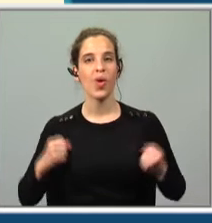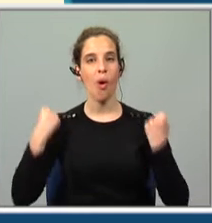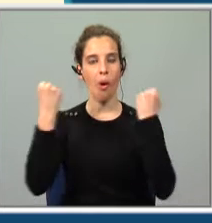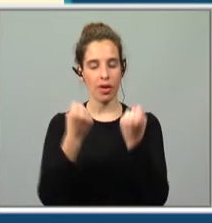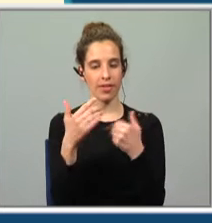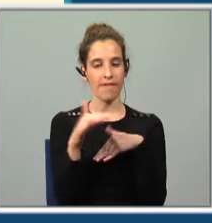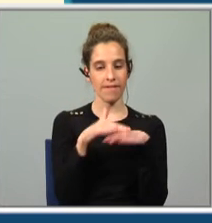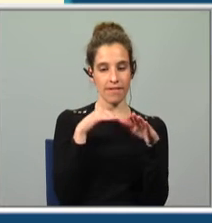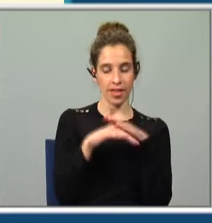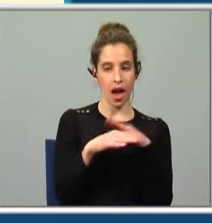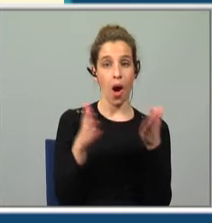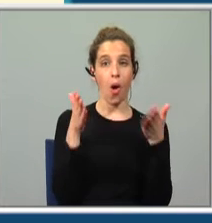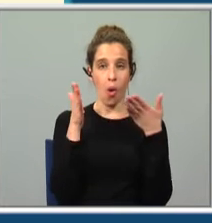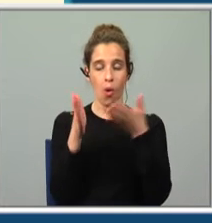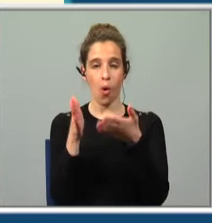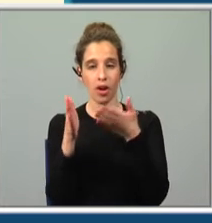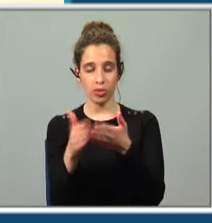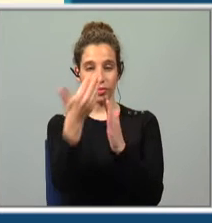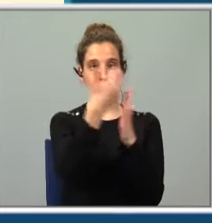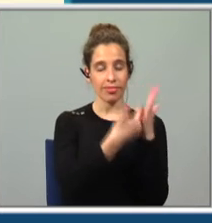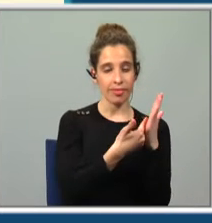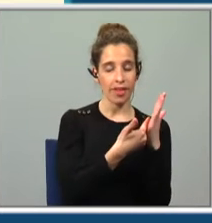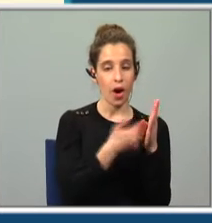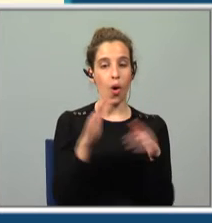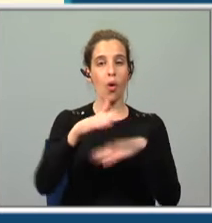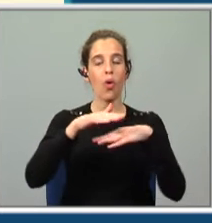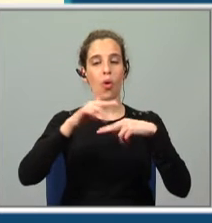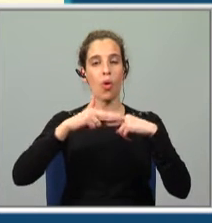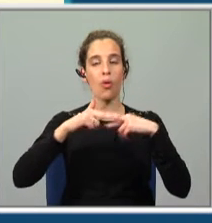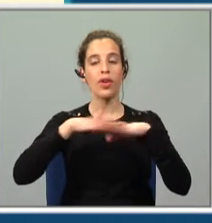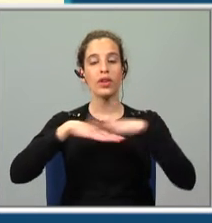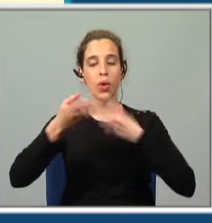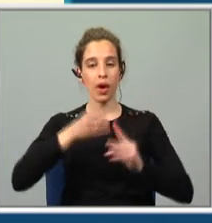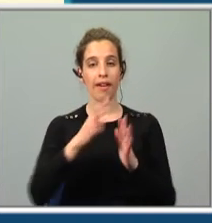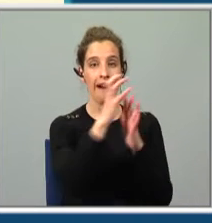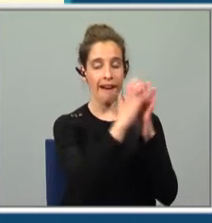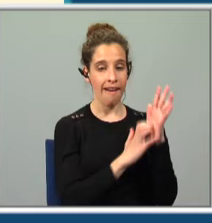construir com a ajuda do nosso plano construir o que é um texto em que em que 在我們的計劃的幫助下建造建立什麼是一個文本在其中